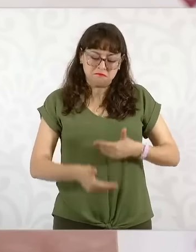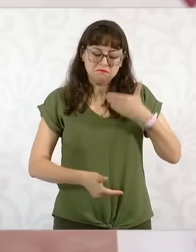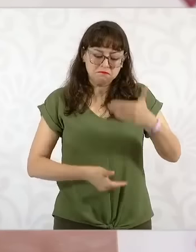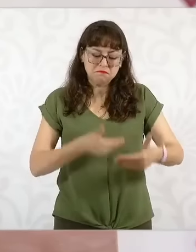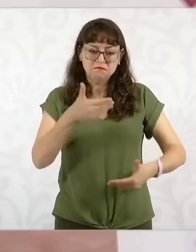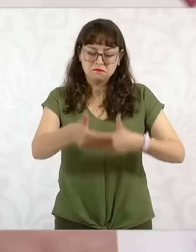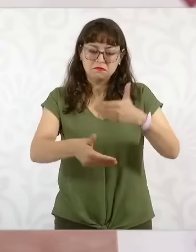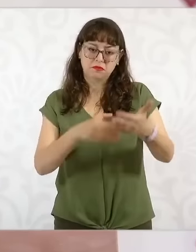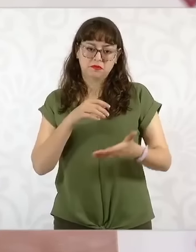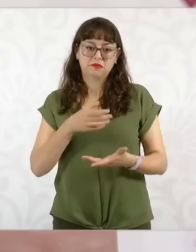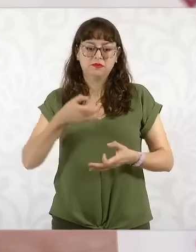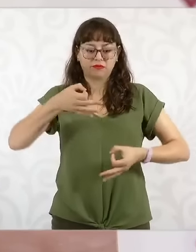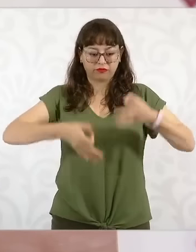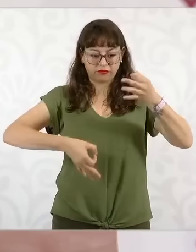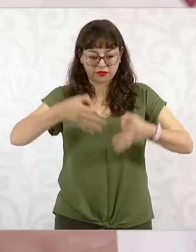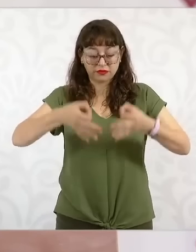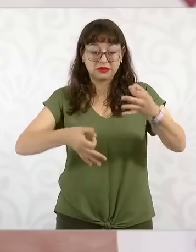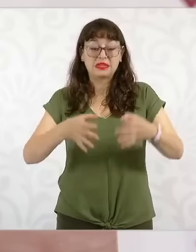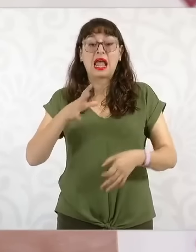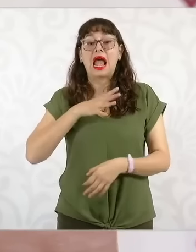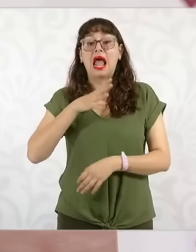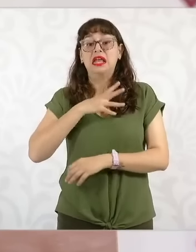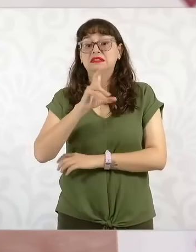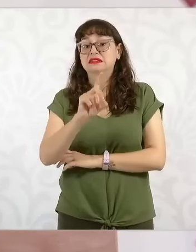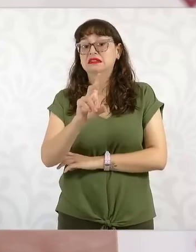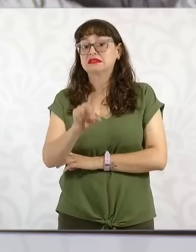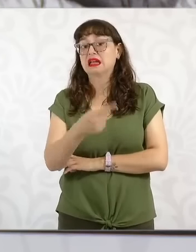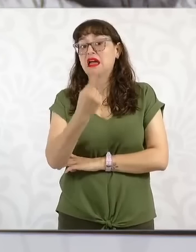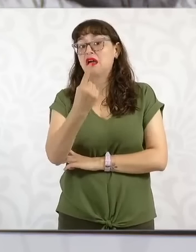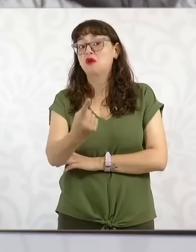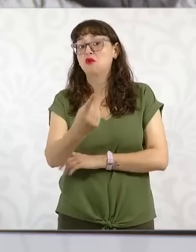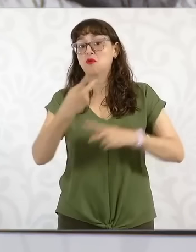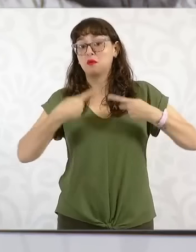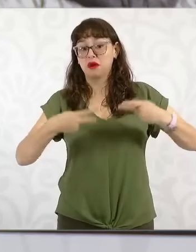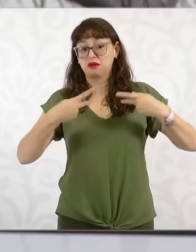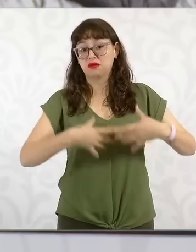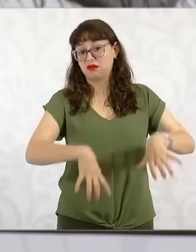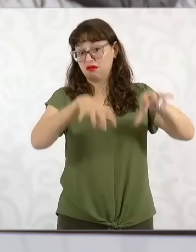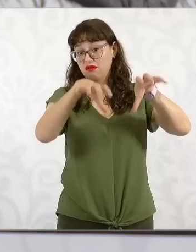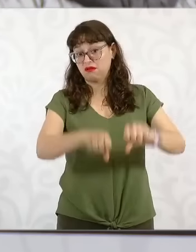audiencias de los 31 detenidos, que todos están vinculados a proceso, todos y cada uno de ellos.